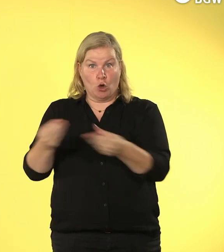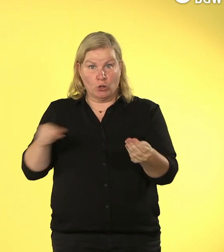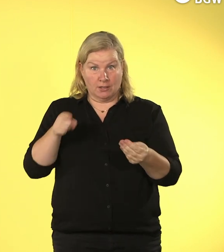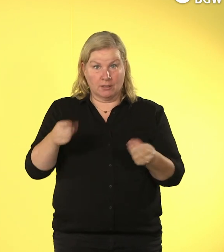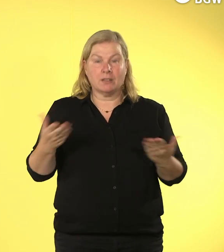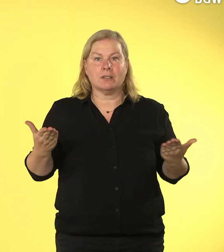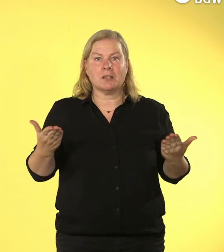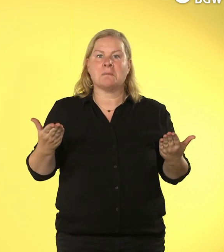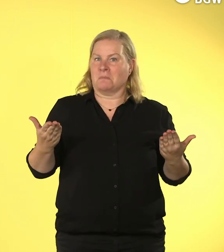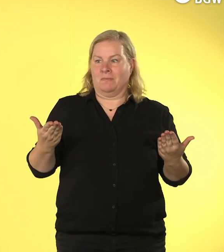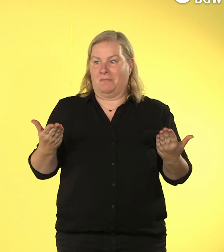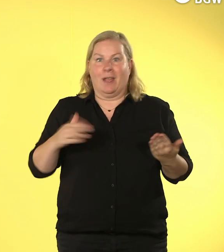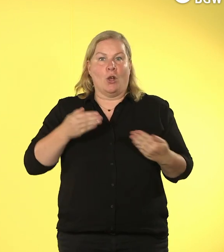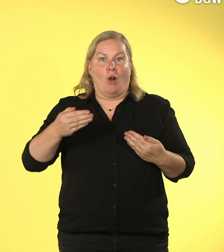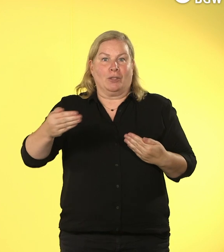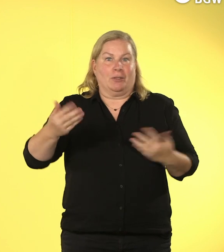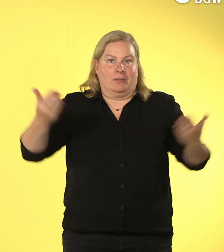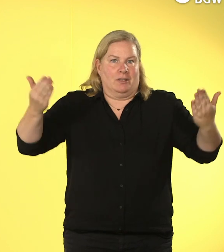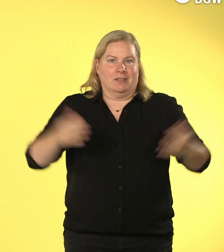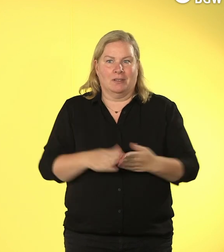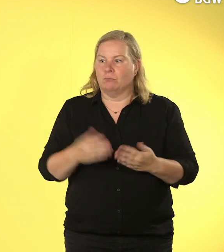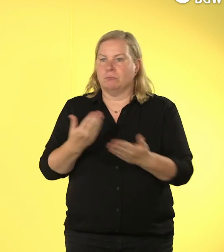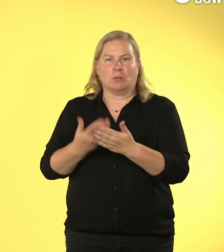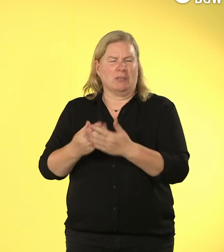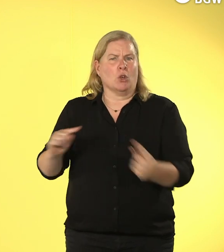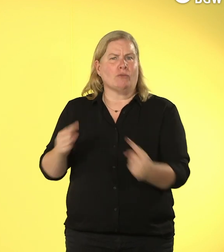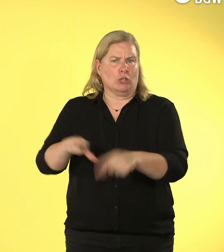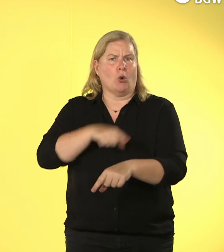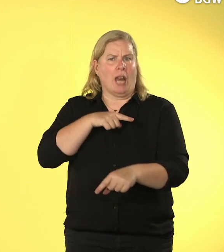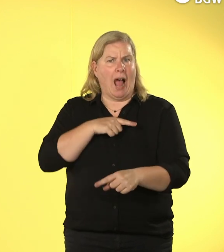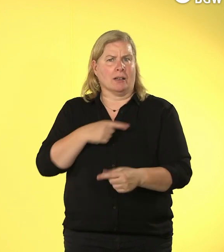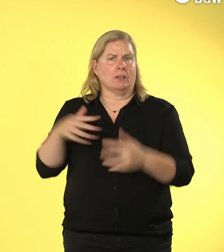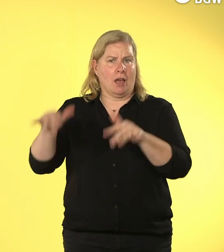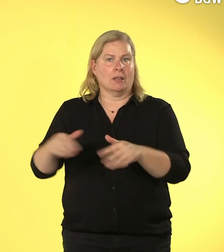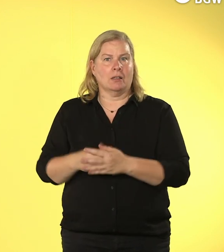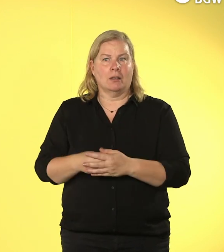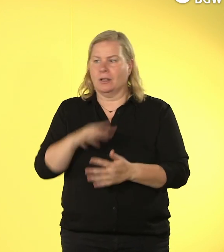Wenn es ältere Konflikte sind, wissen die meisten nicht mehr, wo die herkommen.